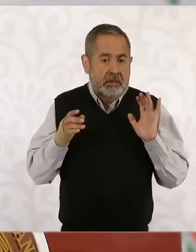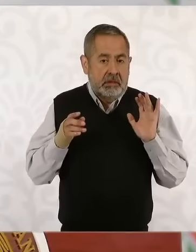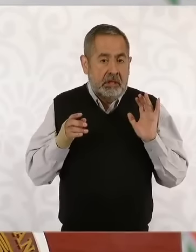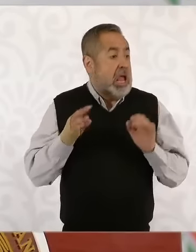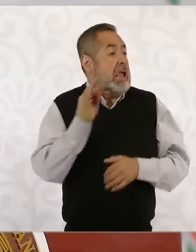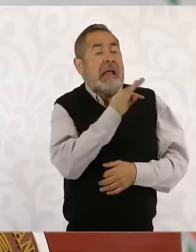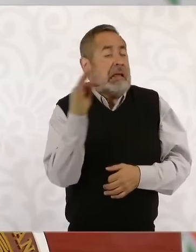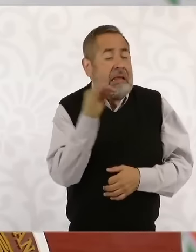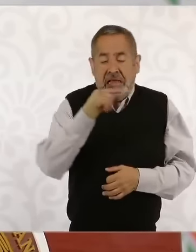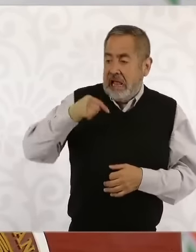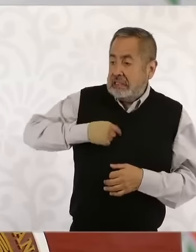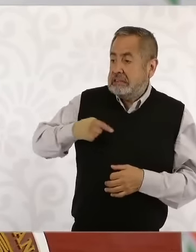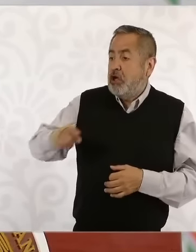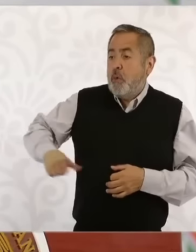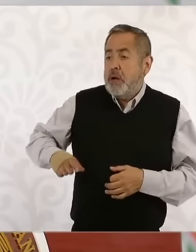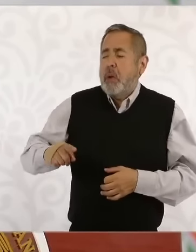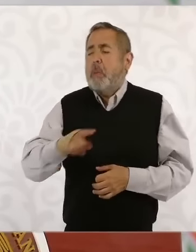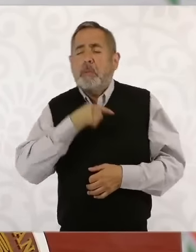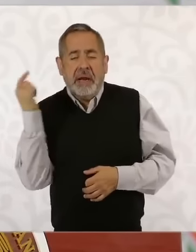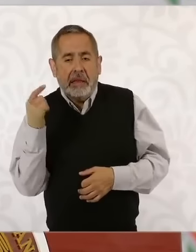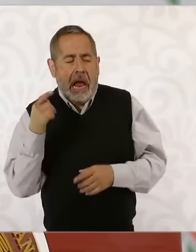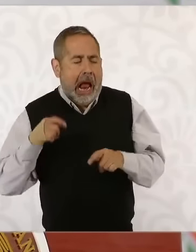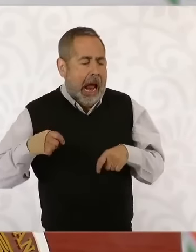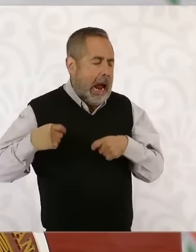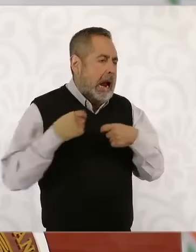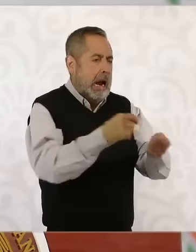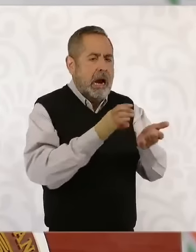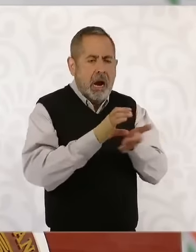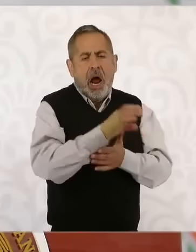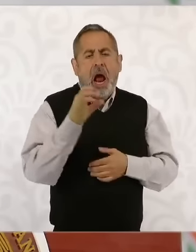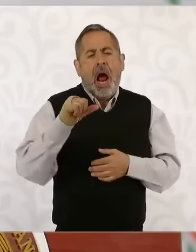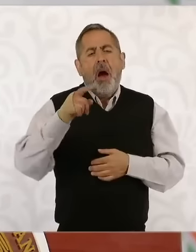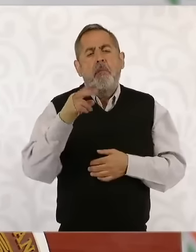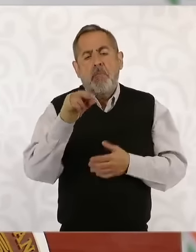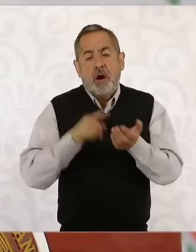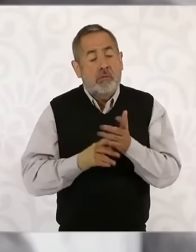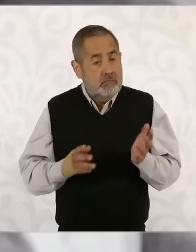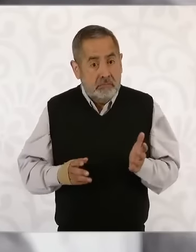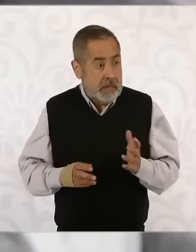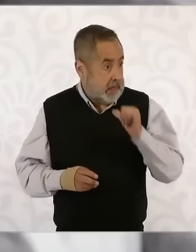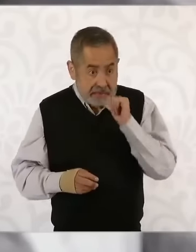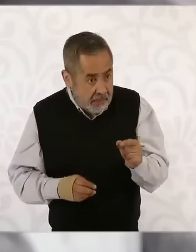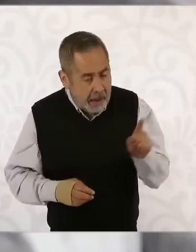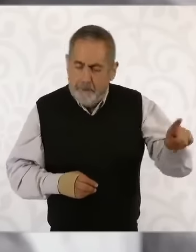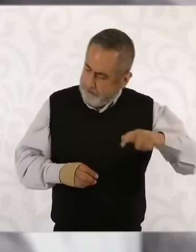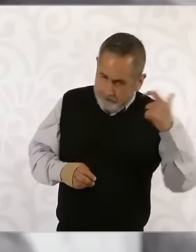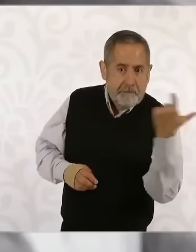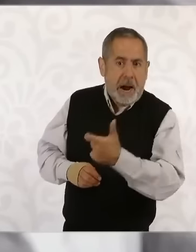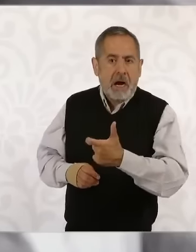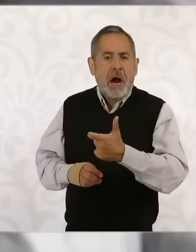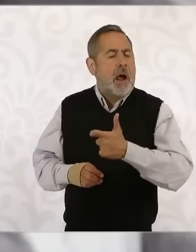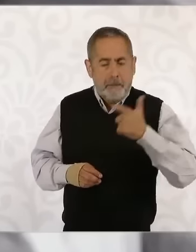autoridad se les otorgará el amparo, obviamente, pero si no tendrán que pagar y el procedimiento se